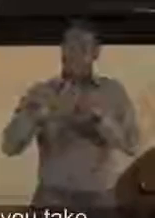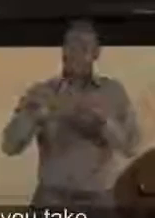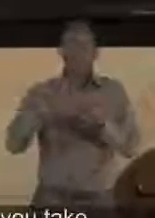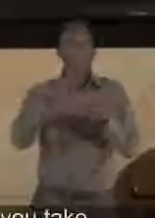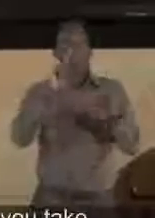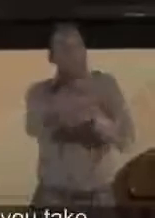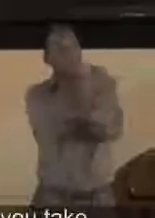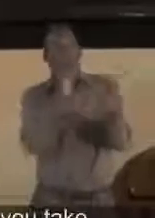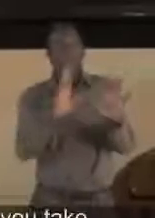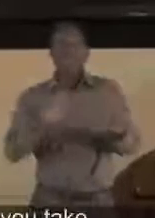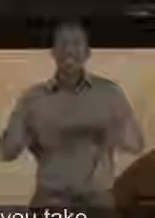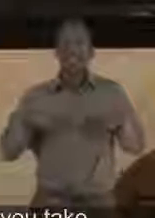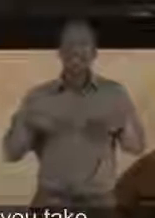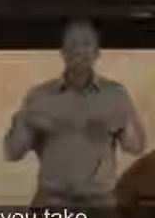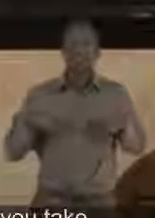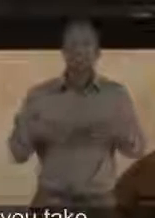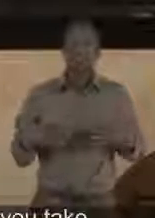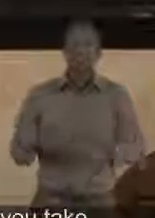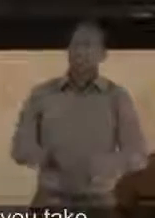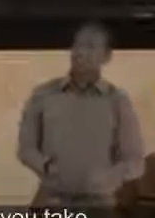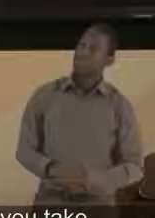أعتقد أنه من المهم جداُ